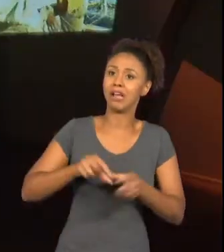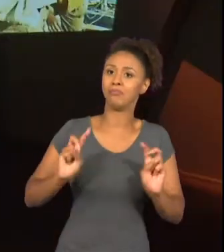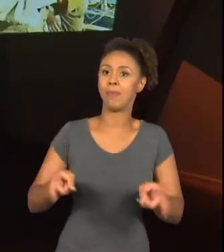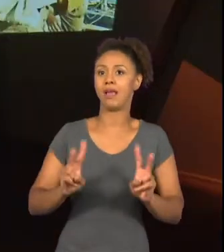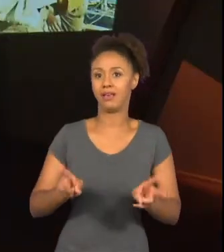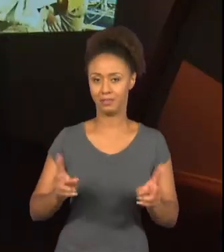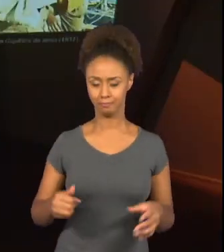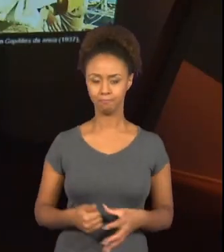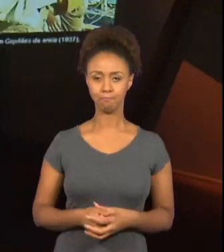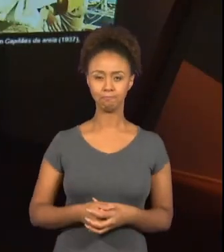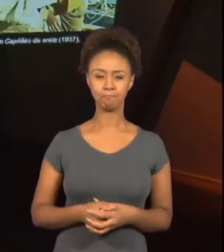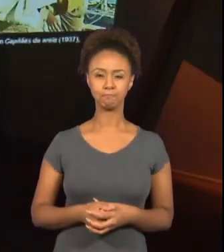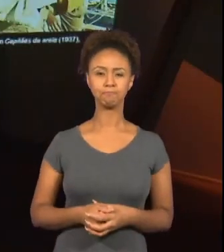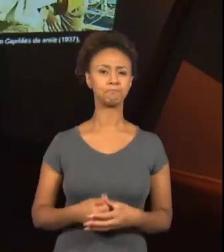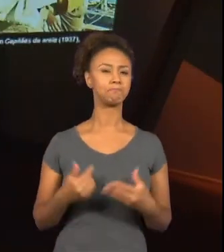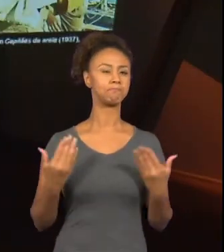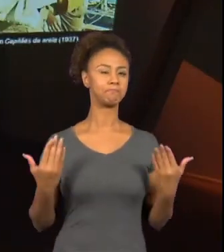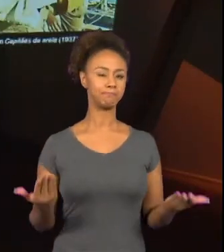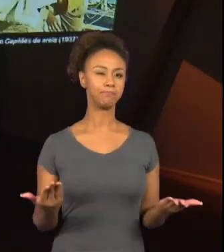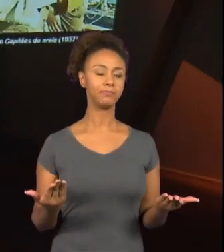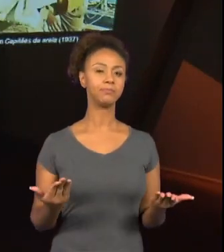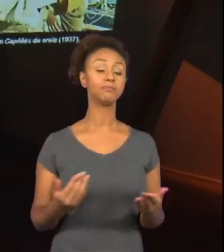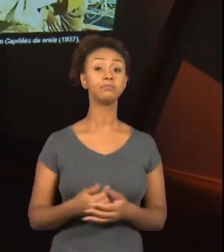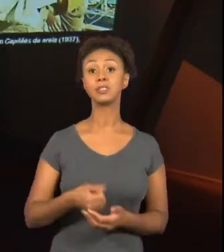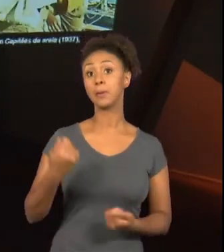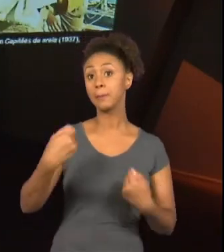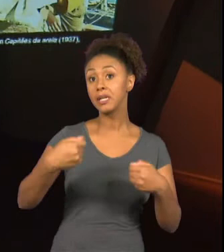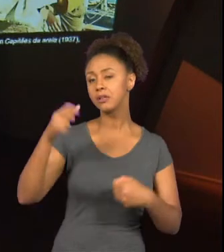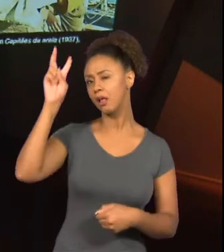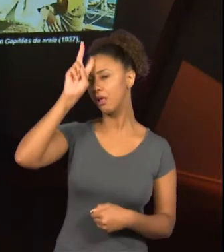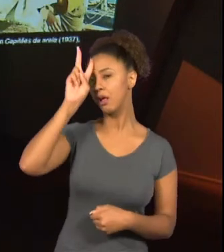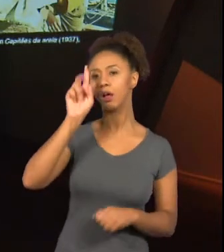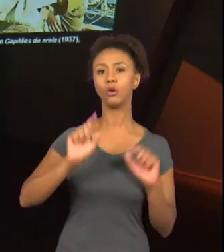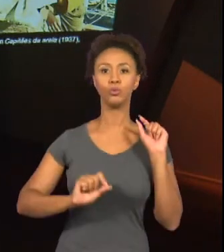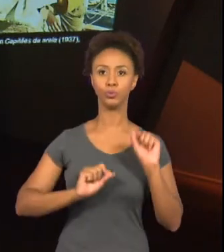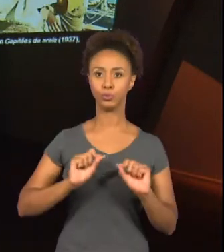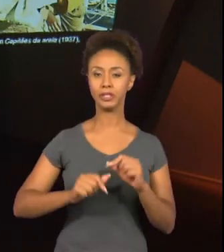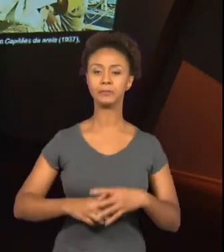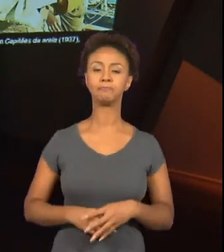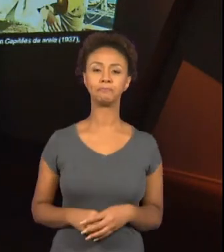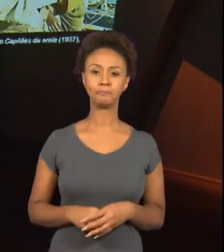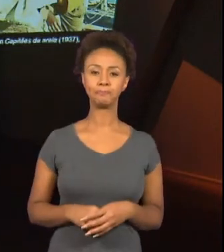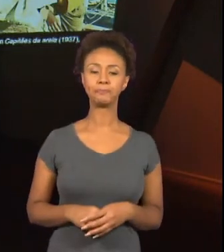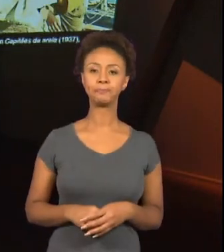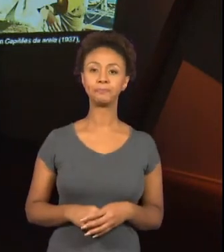ENTÃO VAMOS LEMBRAR DO SEGUINTE... (((SILÊNCIO)))